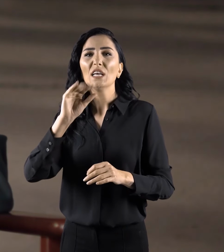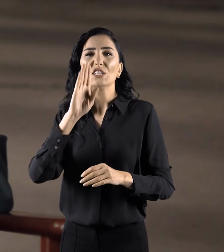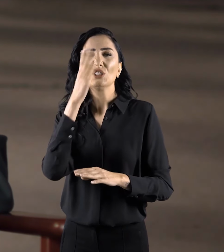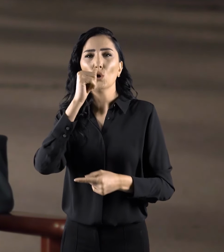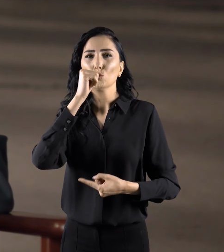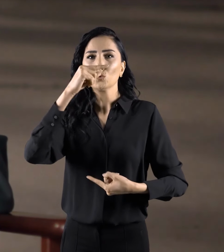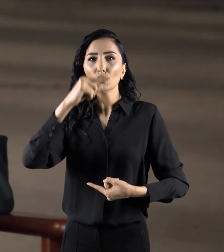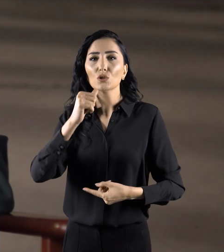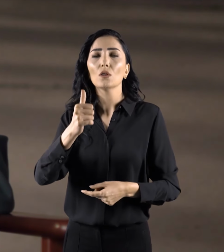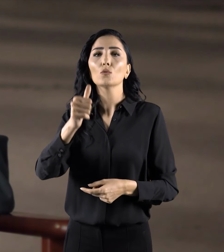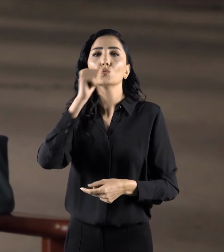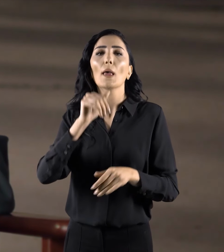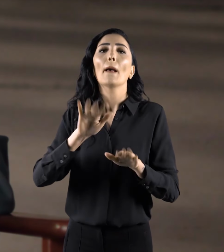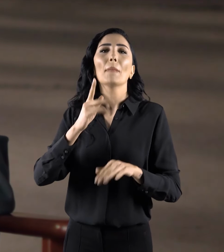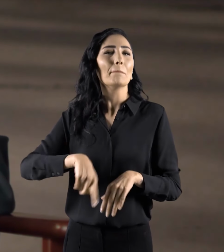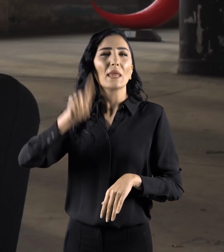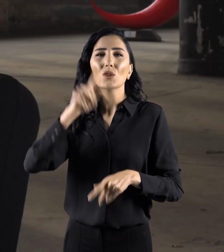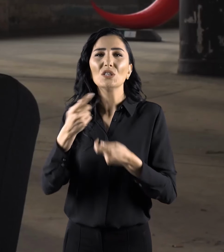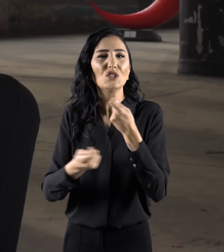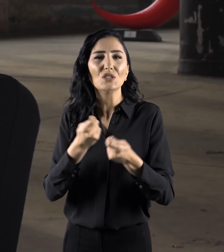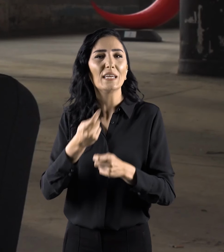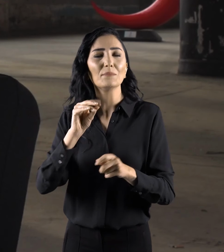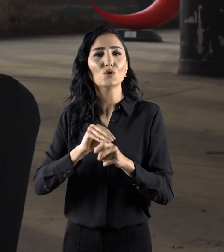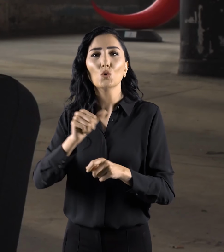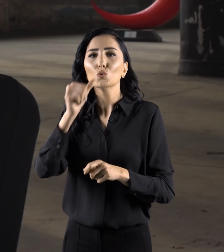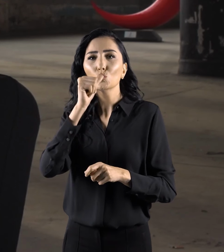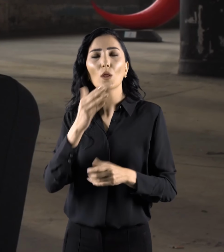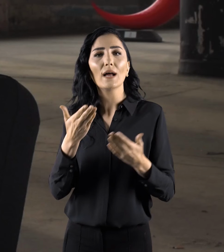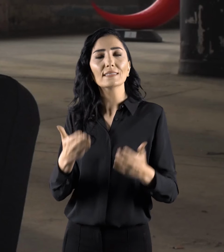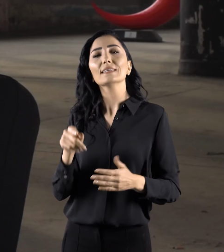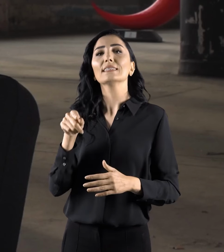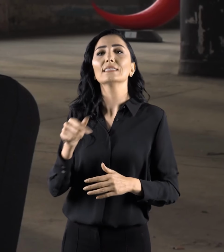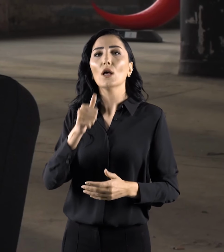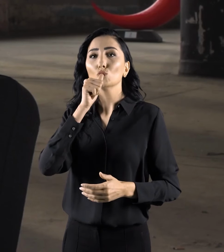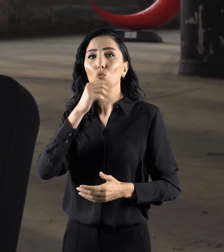şişe şu dışında su kullanmamalı, gündelik işlerimiz için kullanacağımız sularda ise